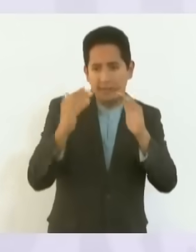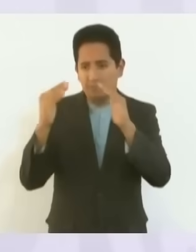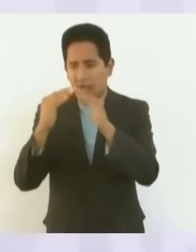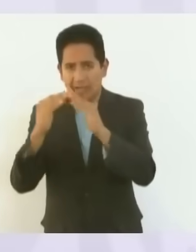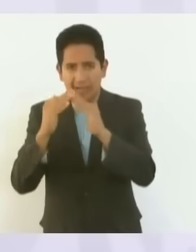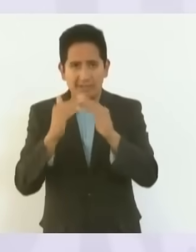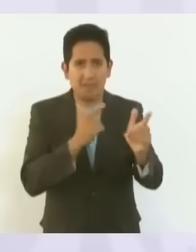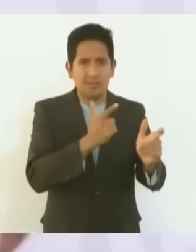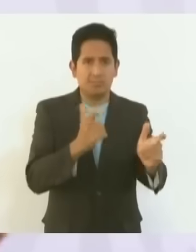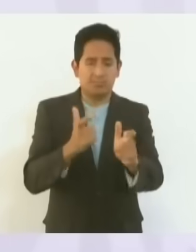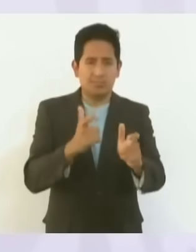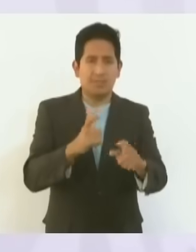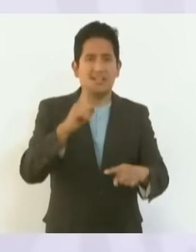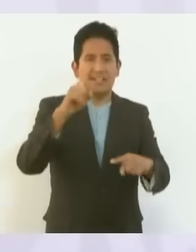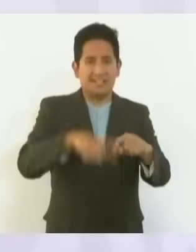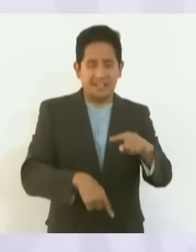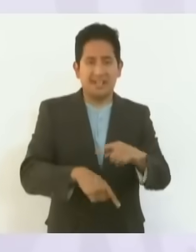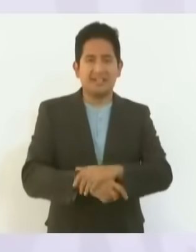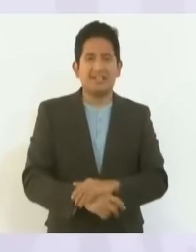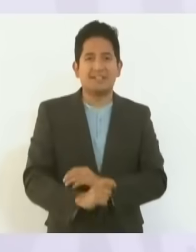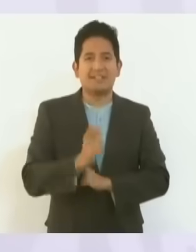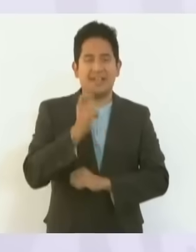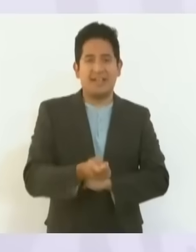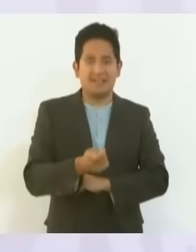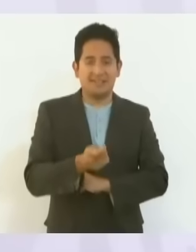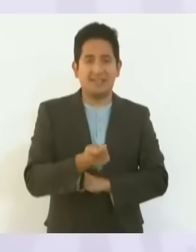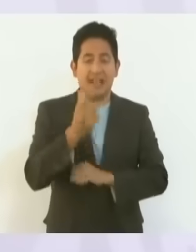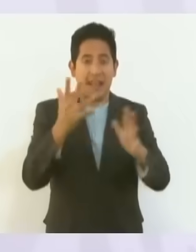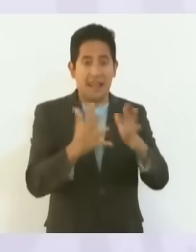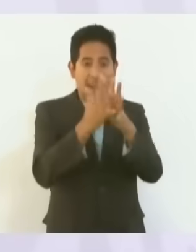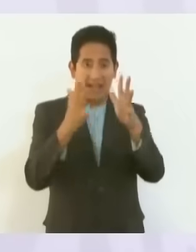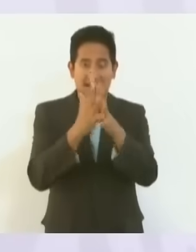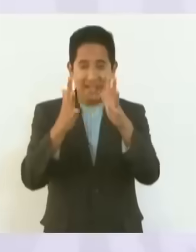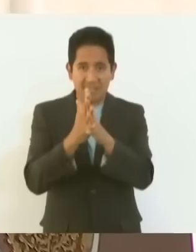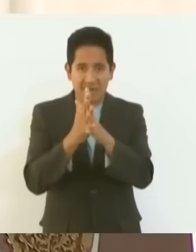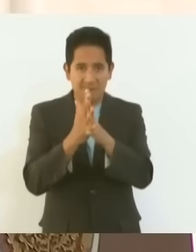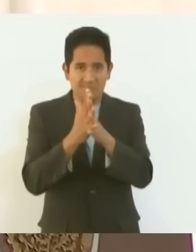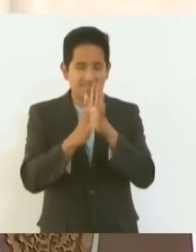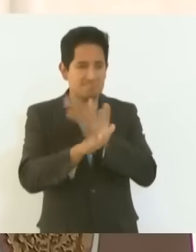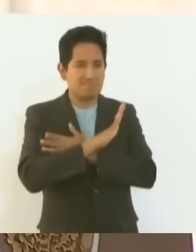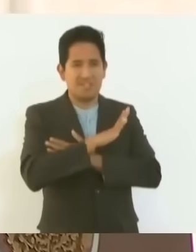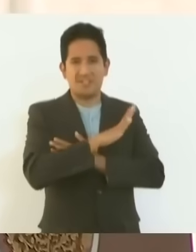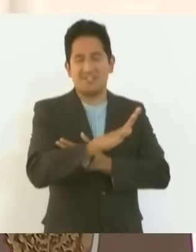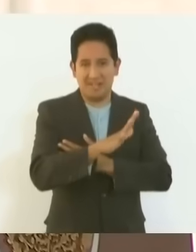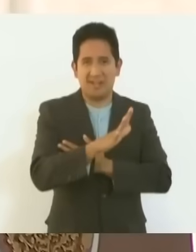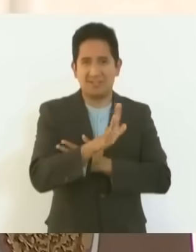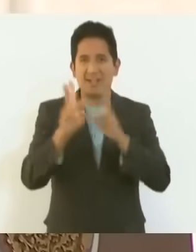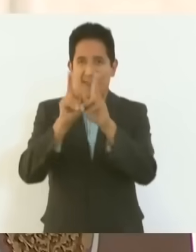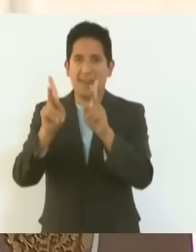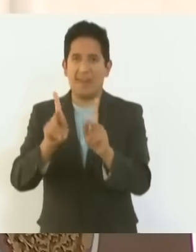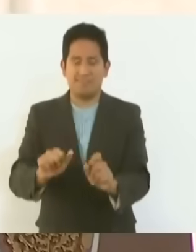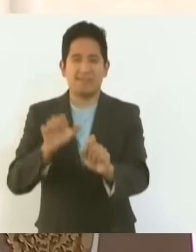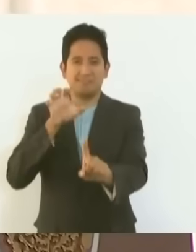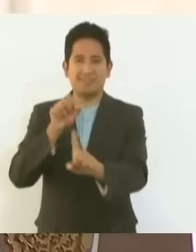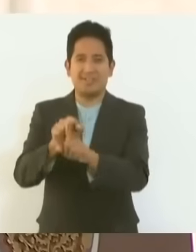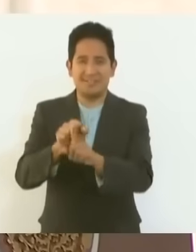significa decirle no a la guerra y sí a la paz. Y el día de hoy que se conmemora este día